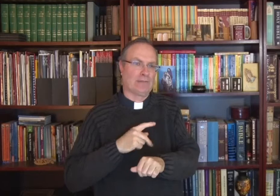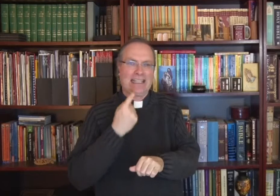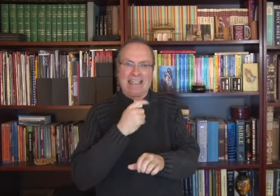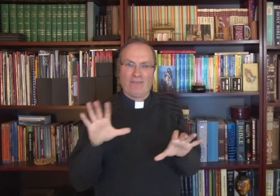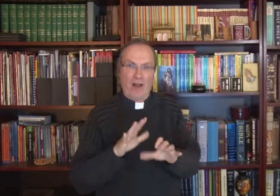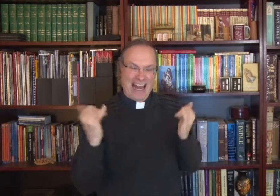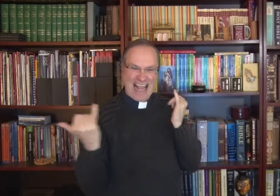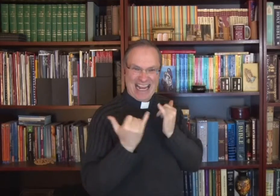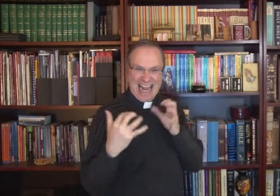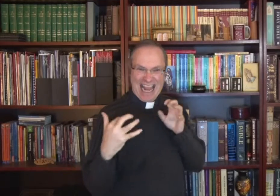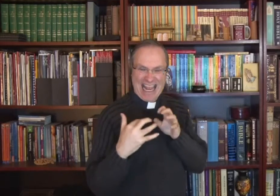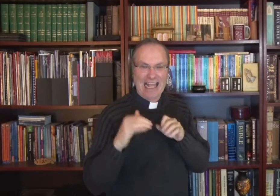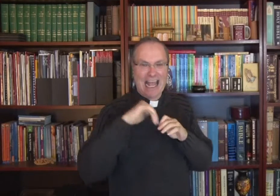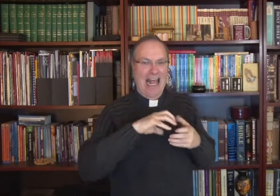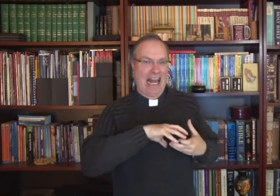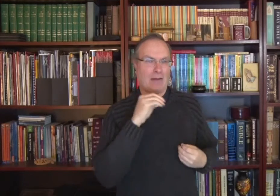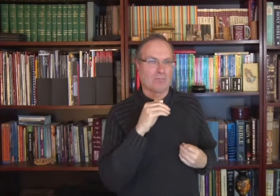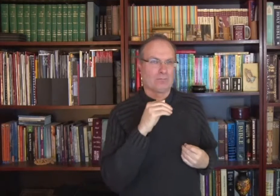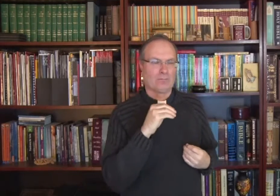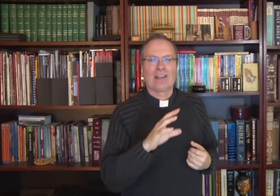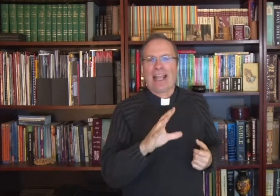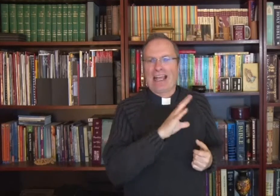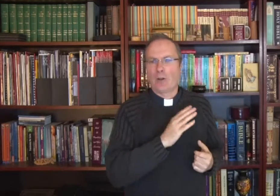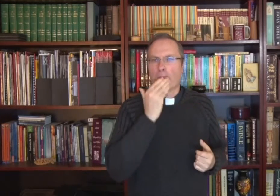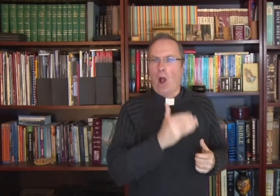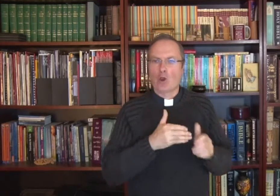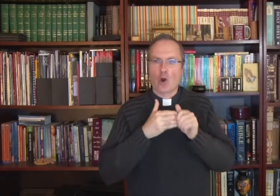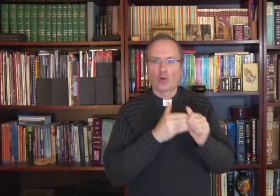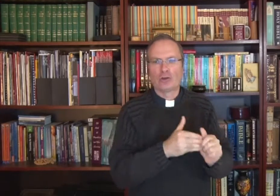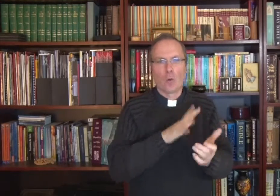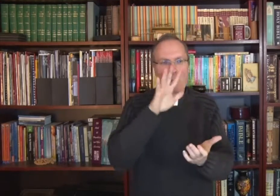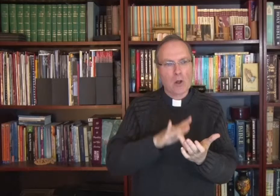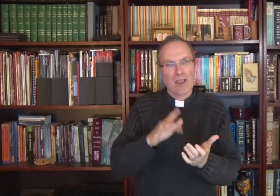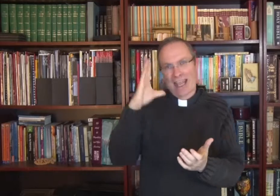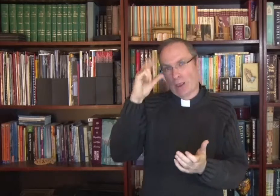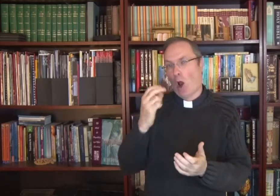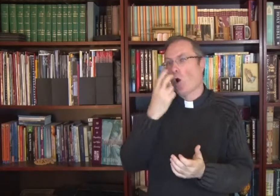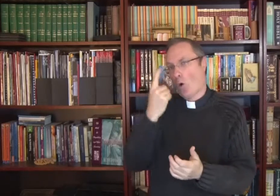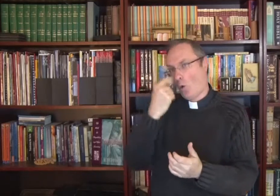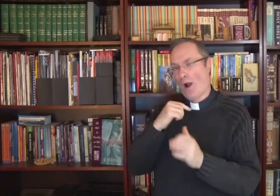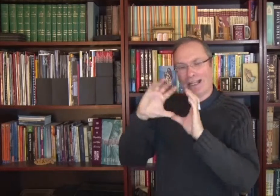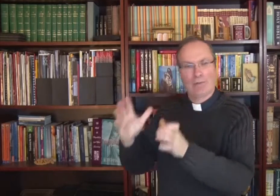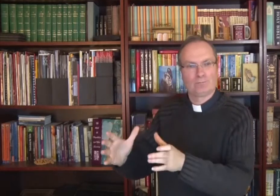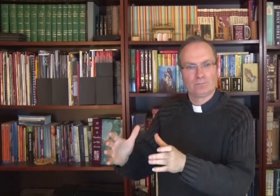qui font la guerre à l’âme. Ayez une bonne conduite au milieu des non-croyants,